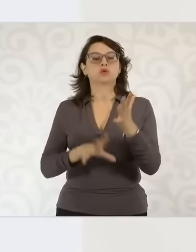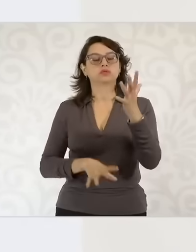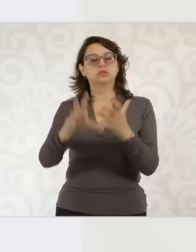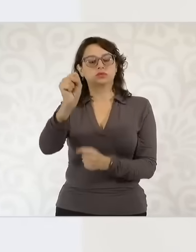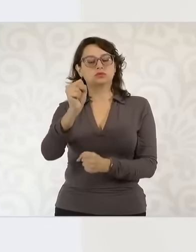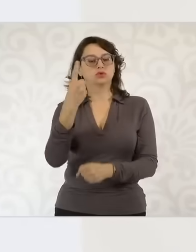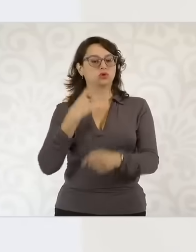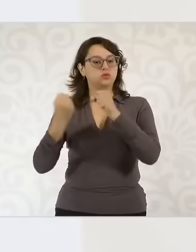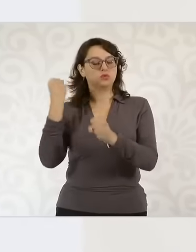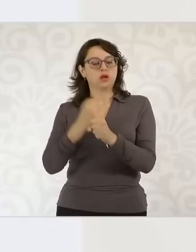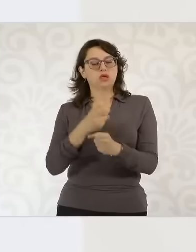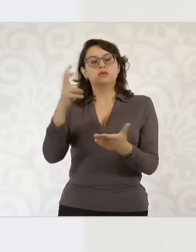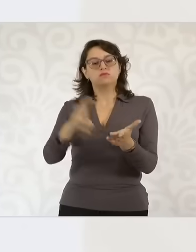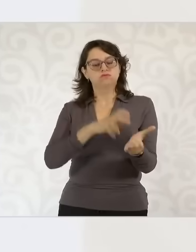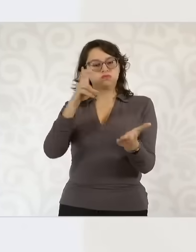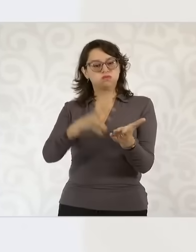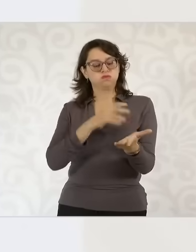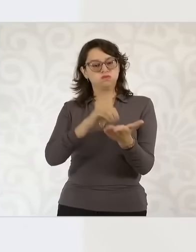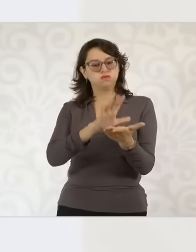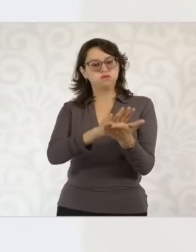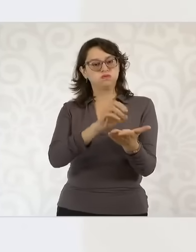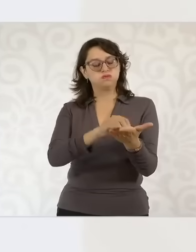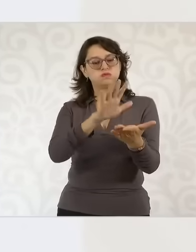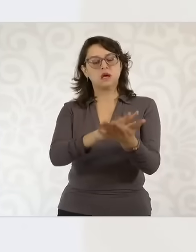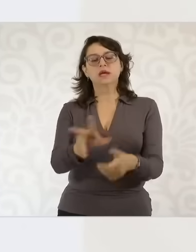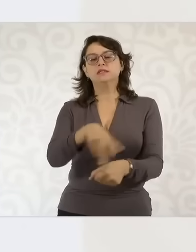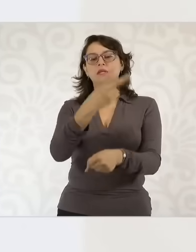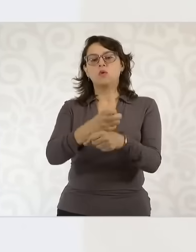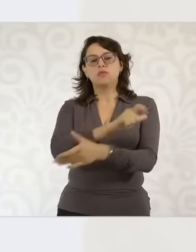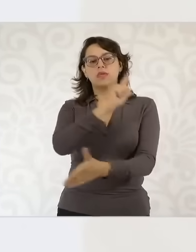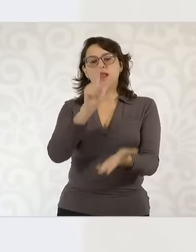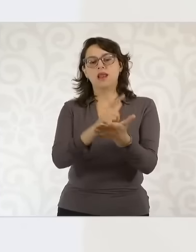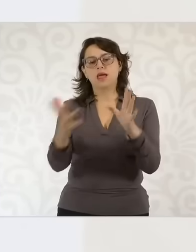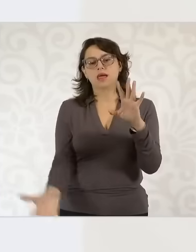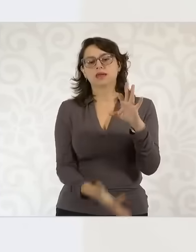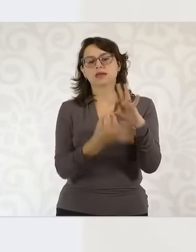año pasado y todas las leyes secundarias, así como sus reglamentos, le han devuelto a